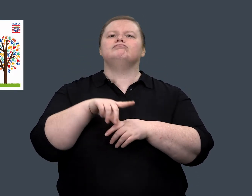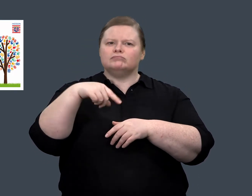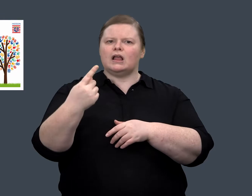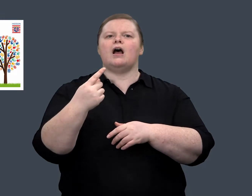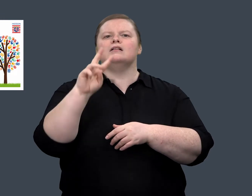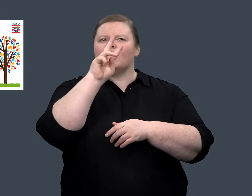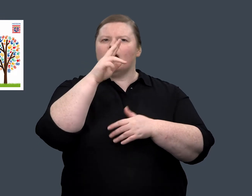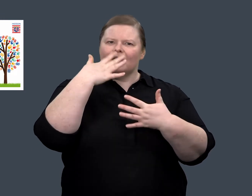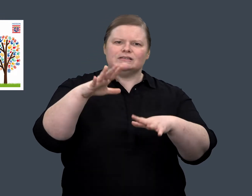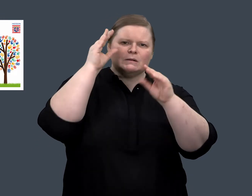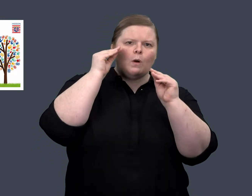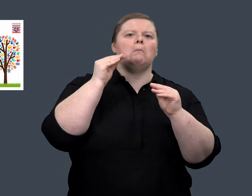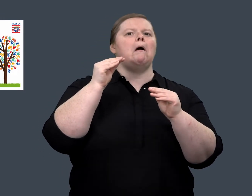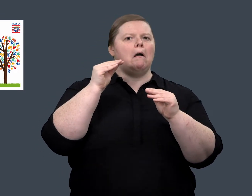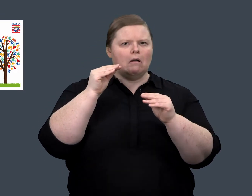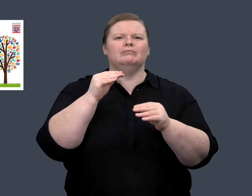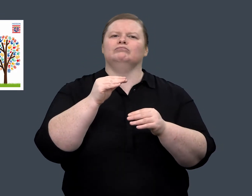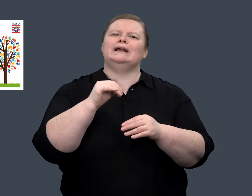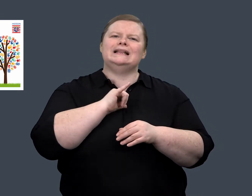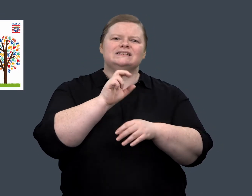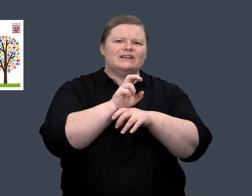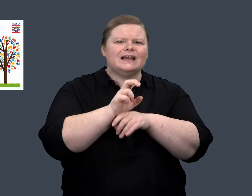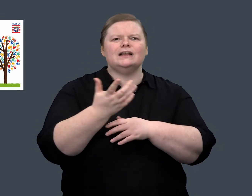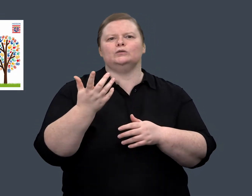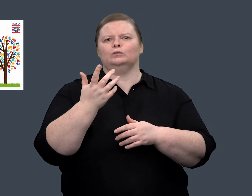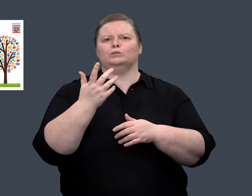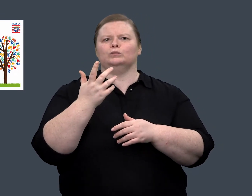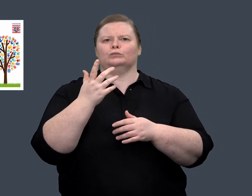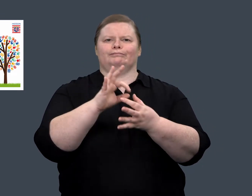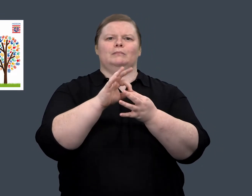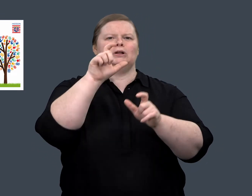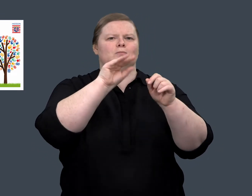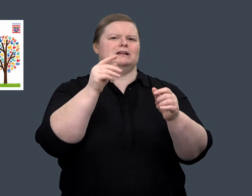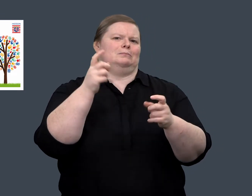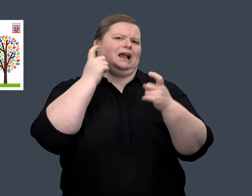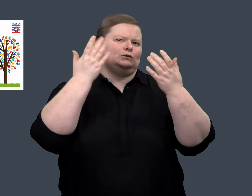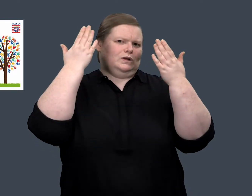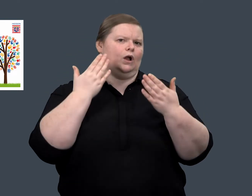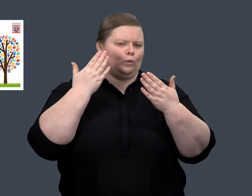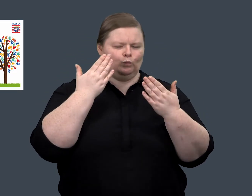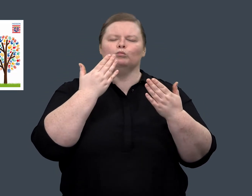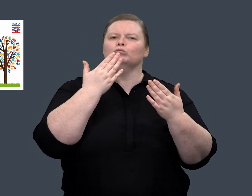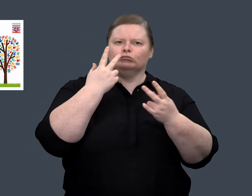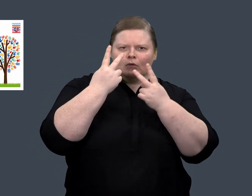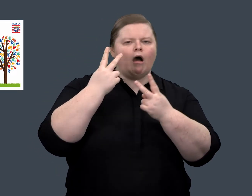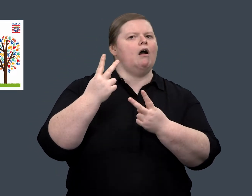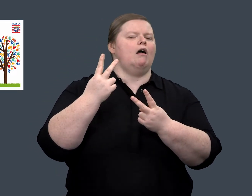und erfuhren bei zahlreichen Interessenvertretungen von Menschen mit Migrationshintergrund